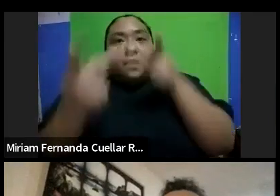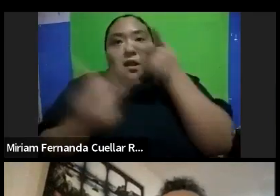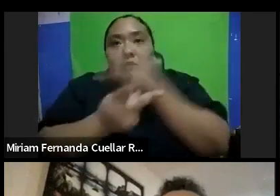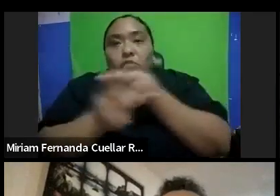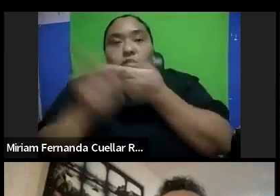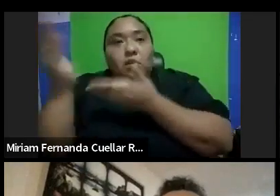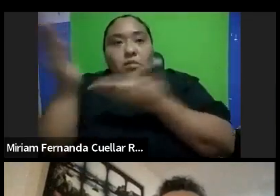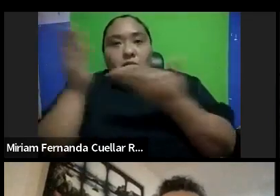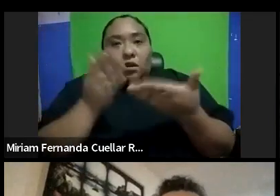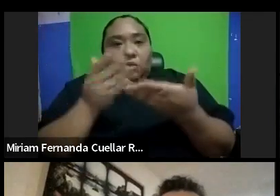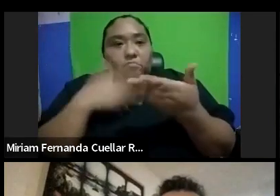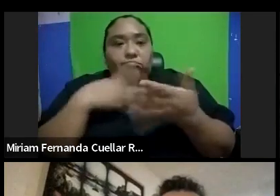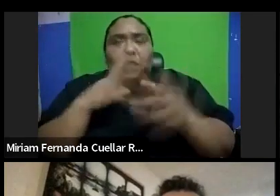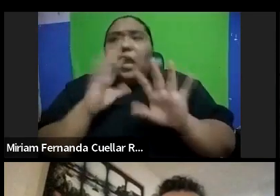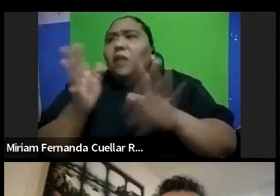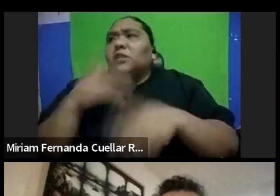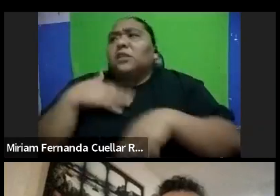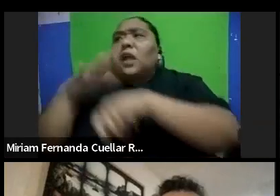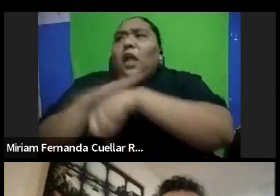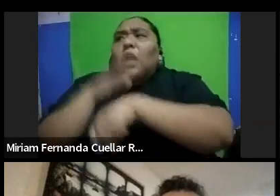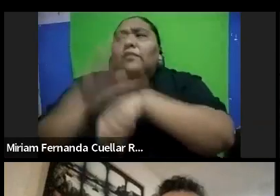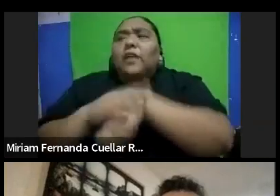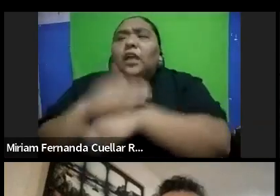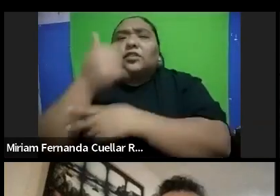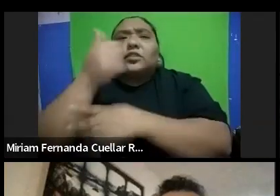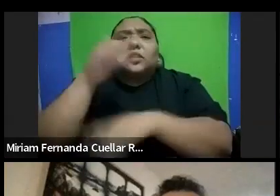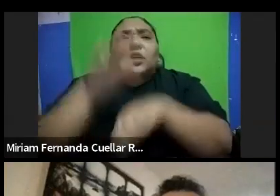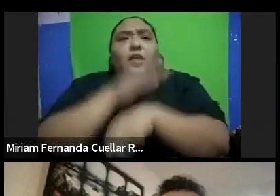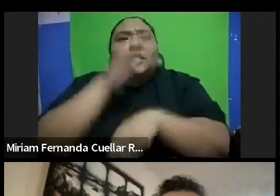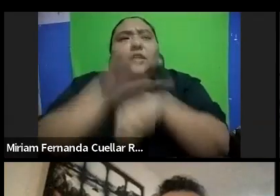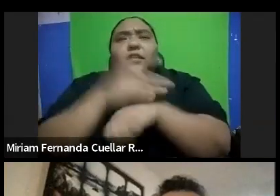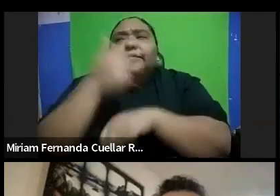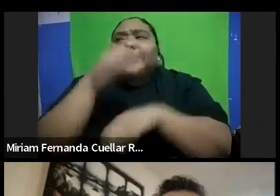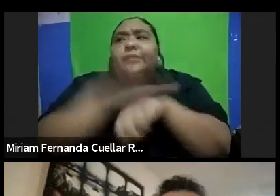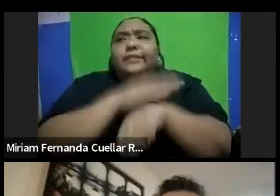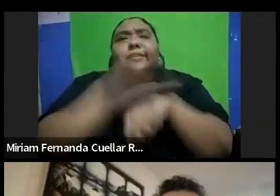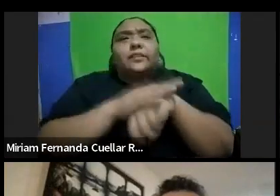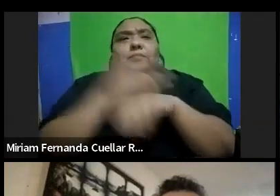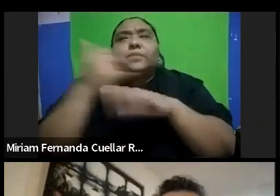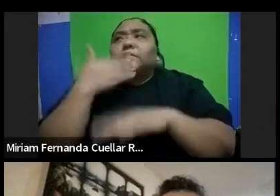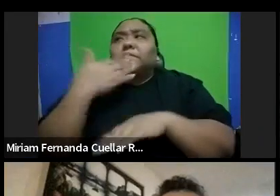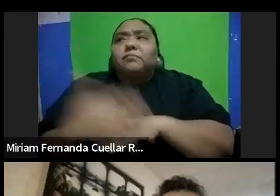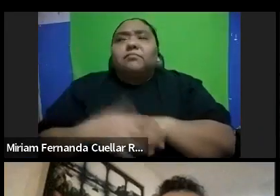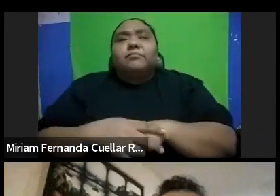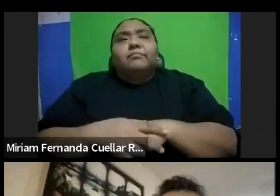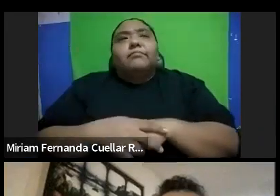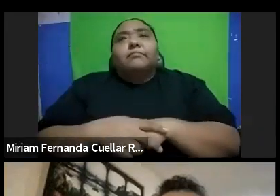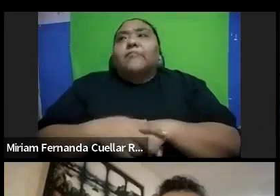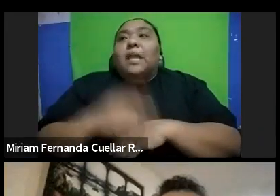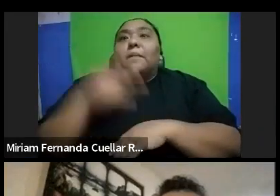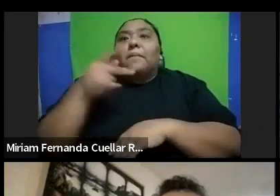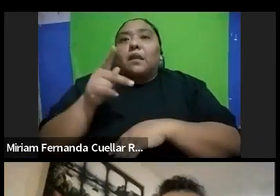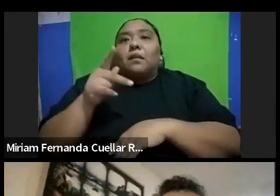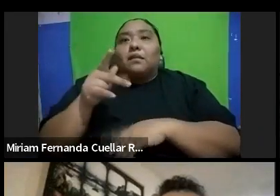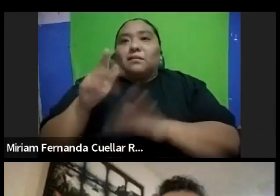preparatoria , los van los van pasando y se y se pierden mucho contenido Entonces, por ejemplo, por ejemplo, ahorita. Tengo